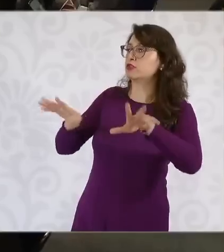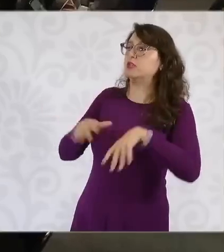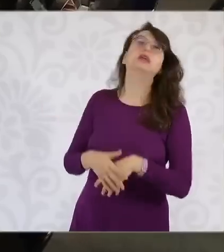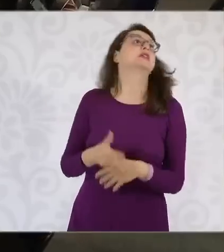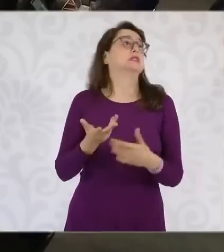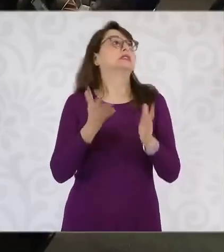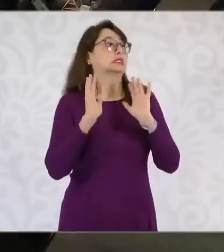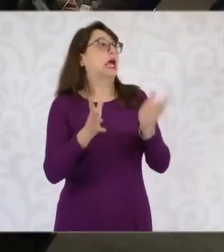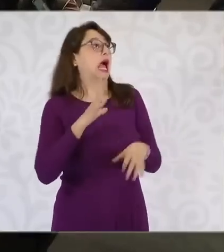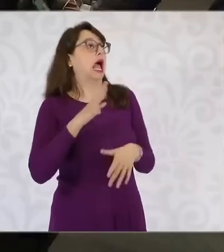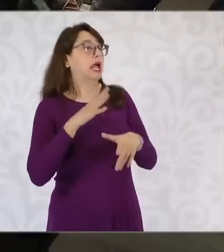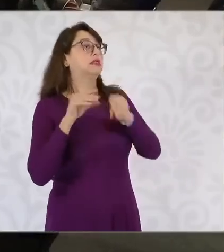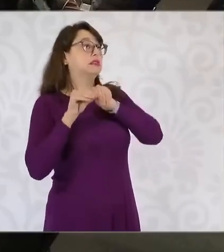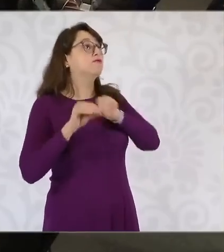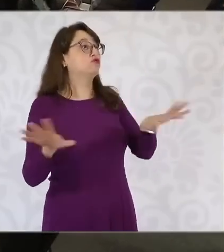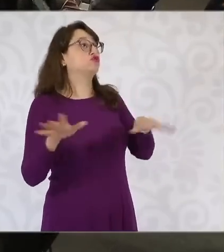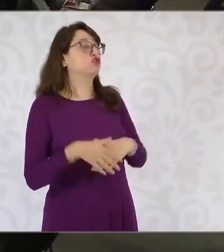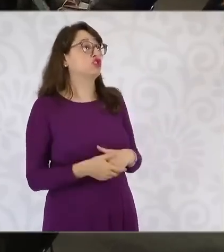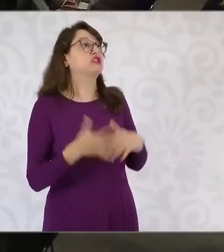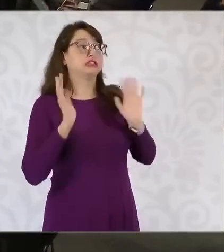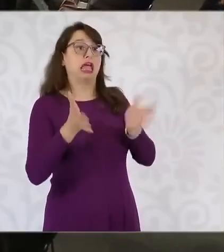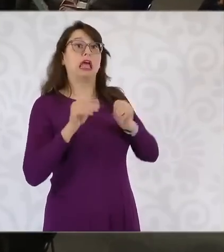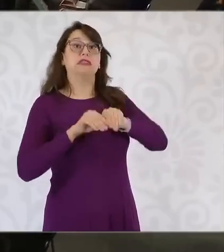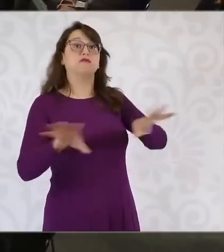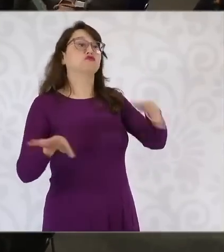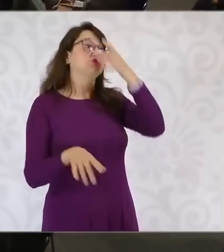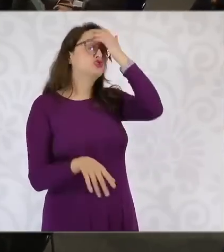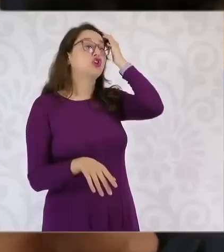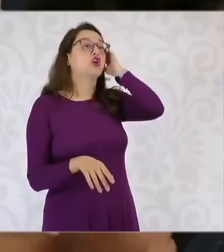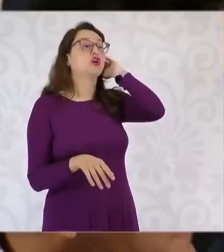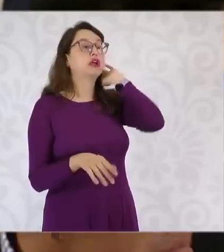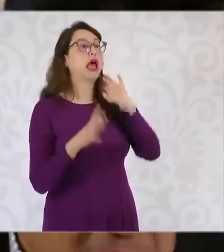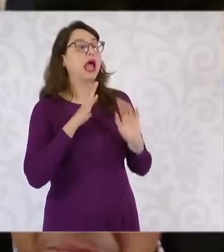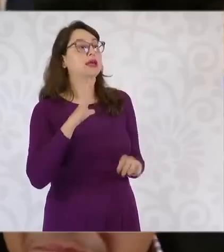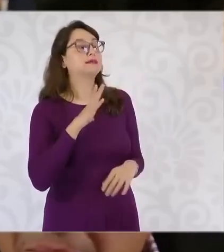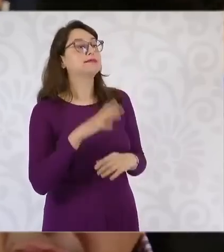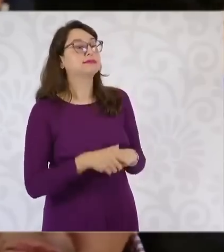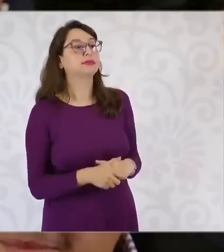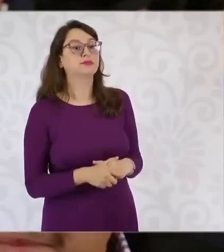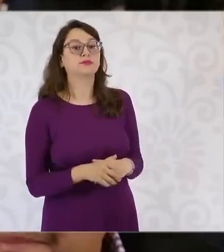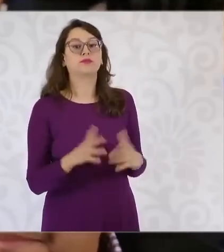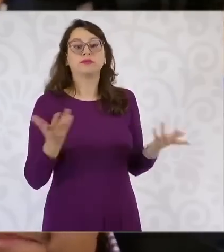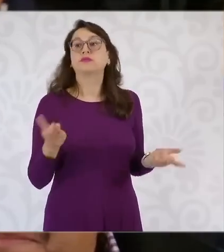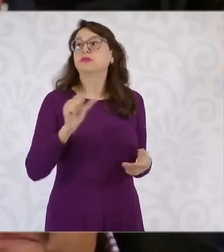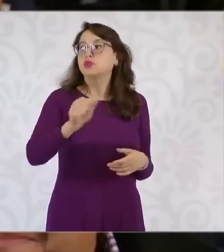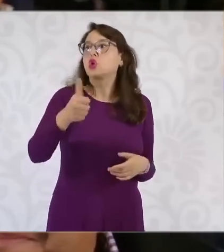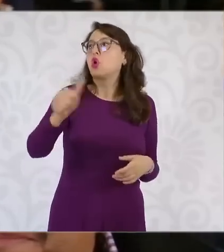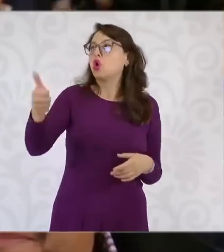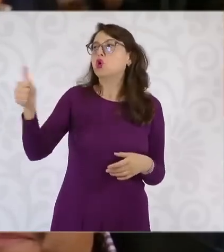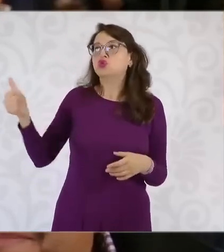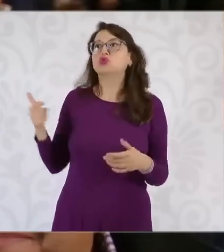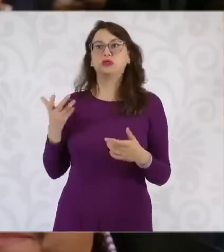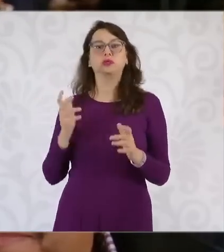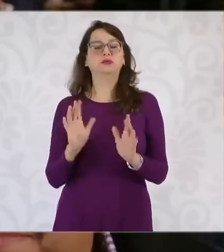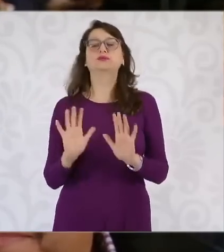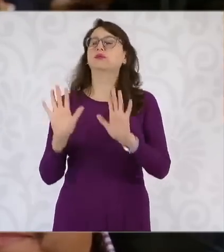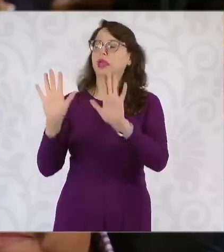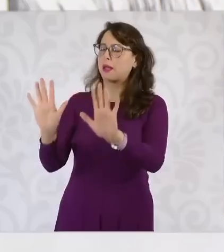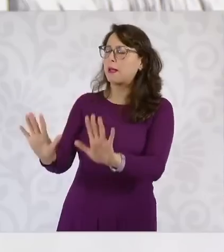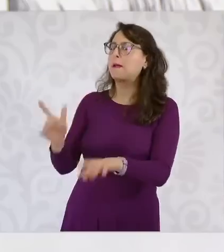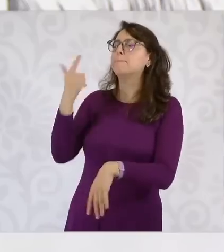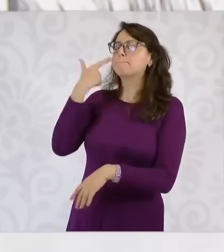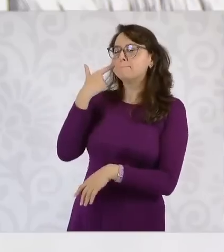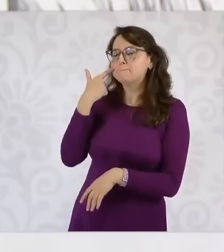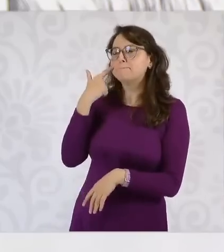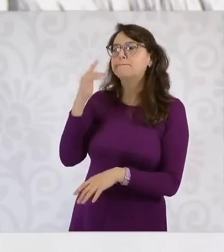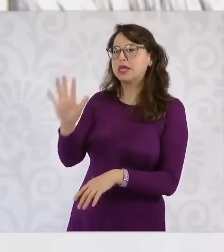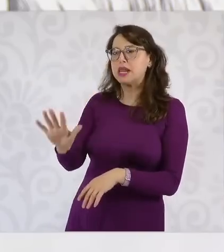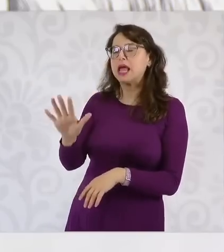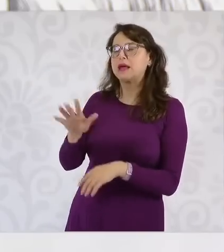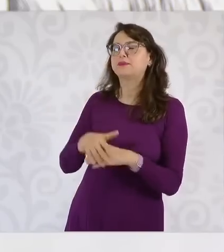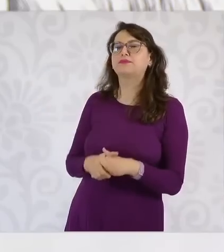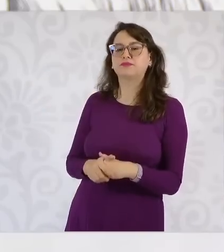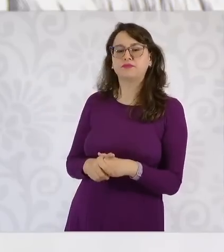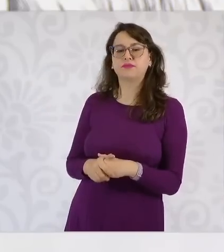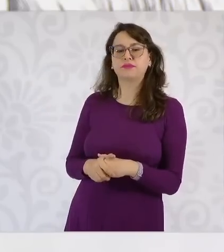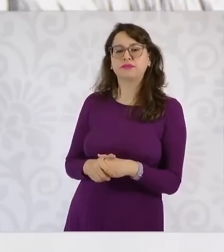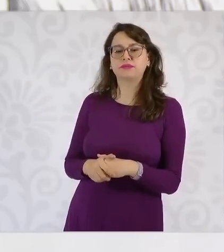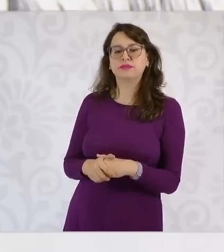algún lado está publicado hay hay medios no todos los medios presidenta Bueno vamos si te parece